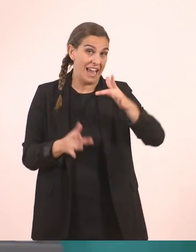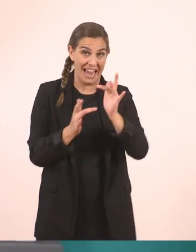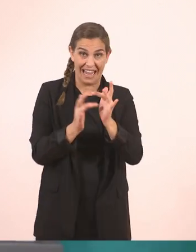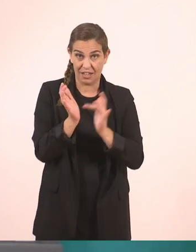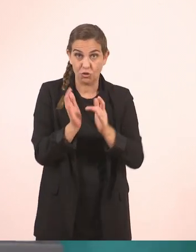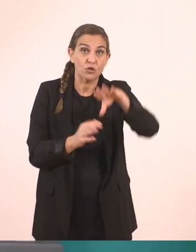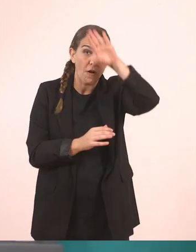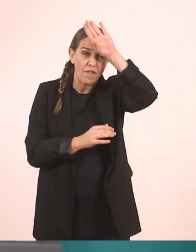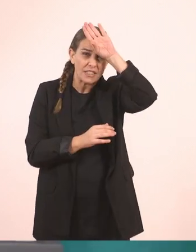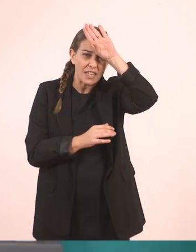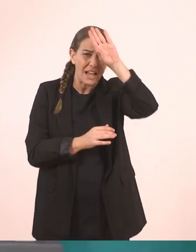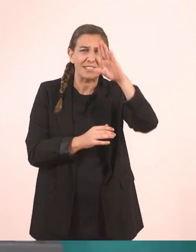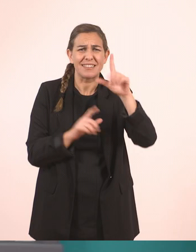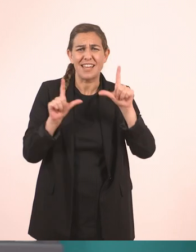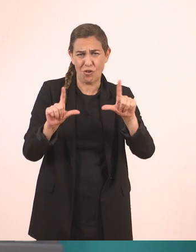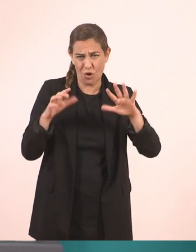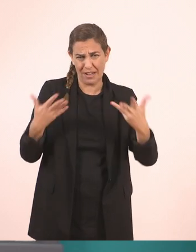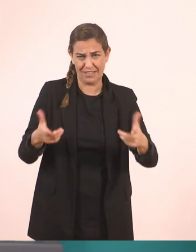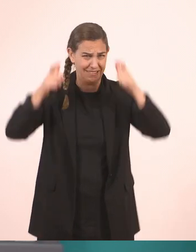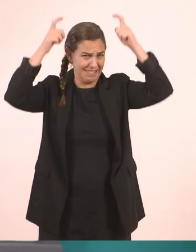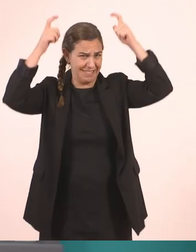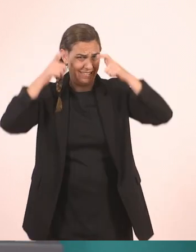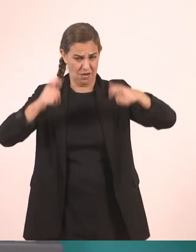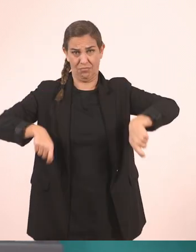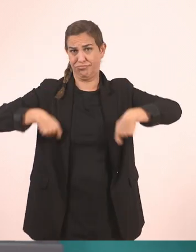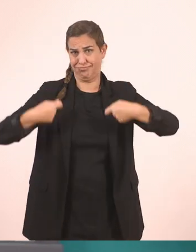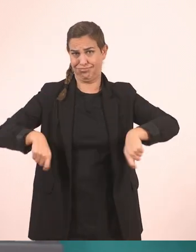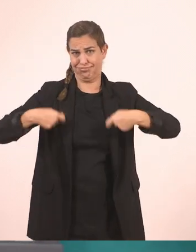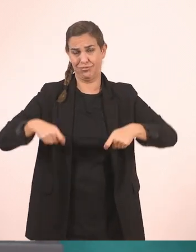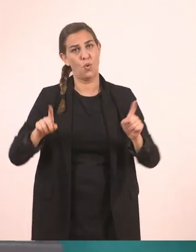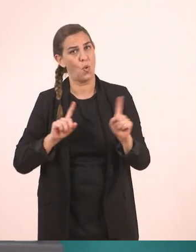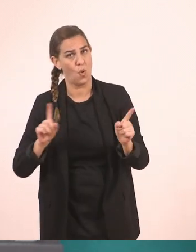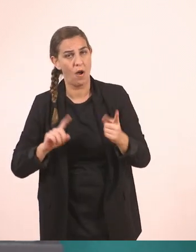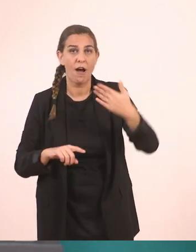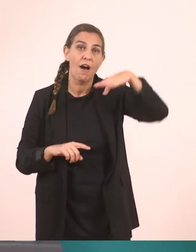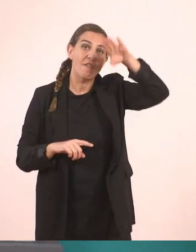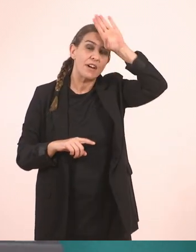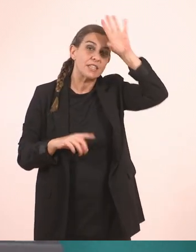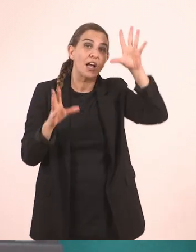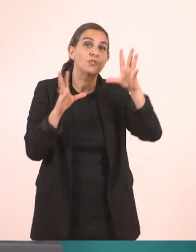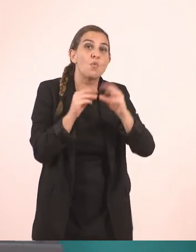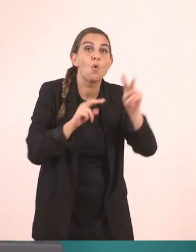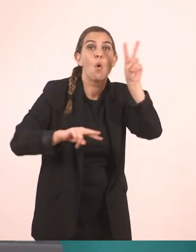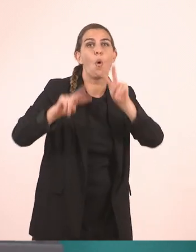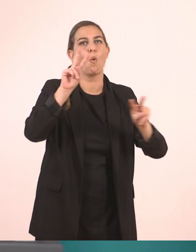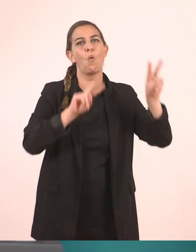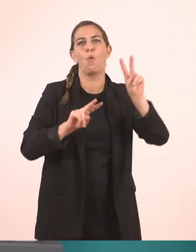Αλλά είναι ένας βασιλιάς των Ουρανών. Όχι βασιλιάς με σκήπτρο και κορώνα.